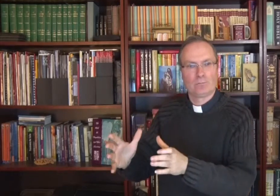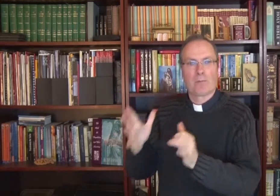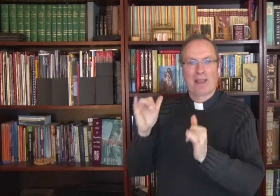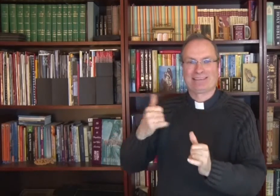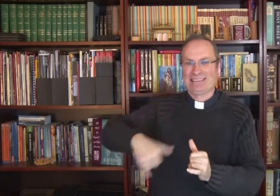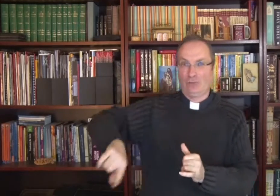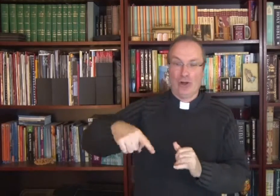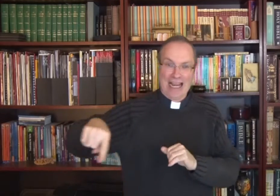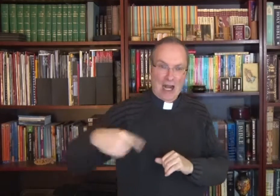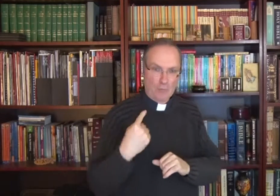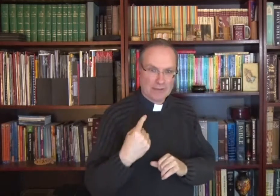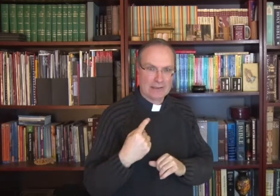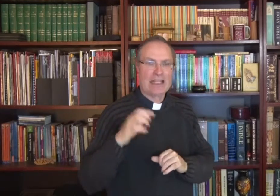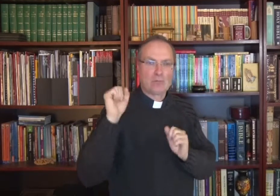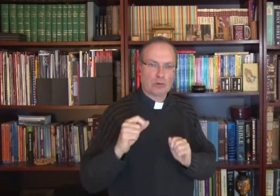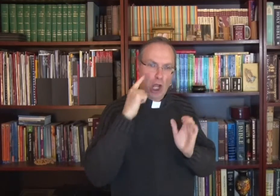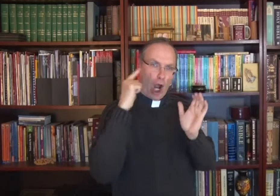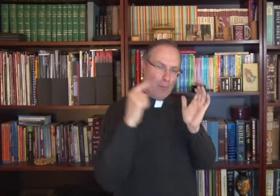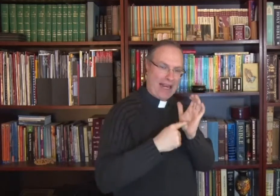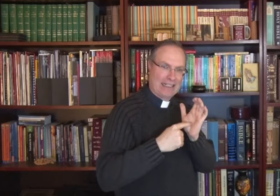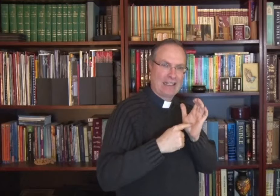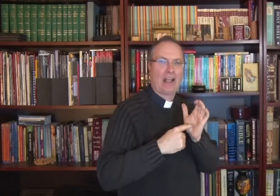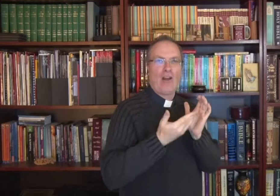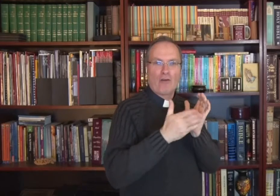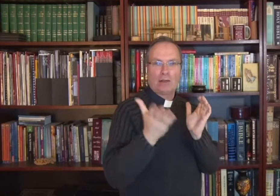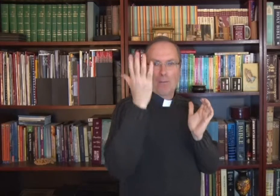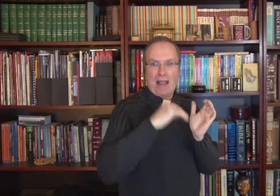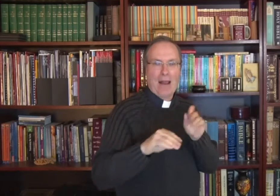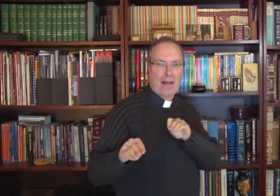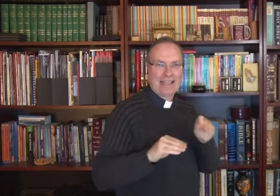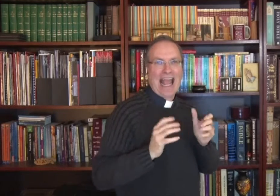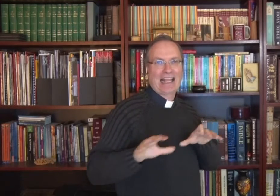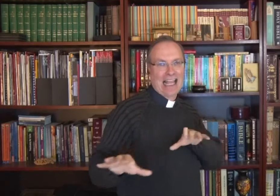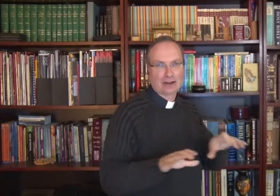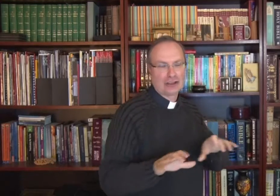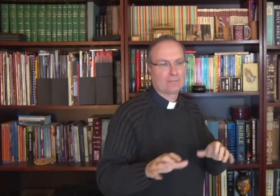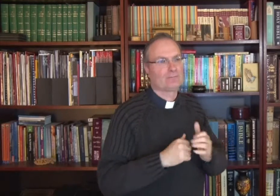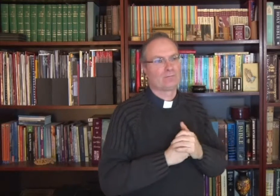même s’ils vous calomnient, qu’ils puissent remarquer votre belle manière d’agir.